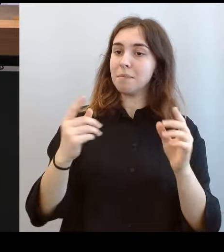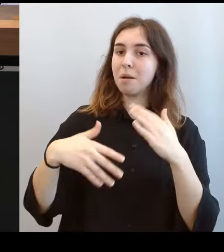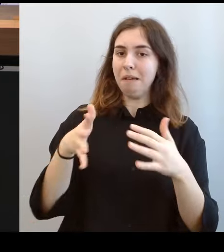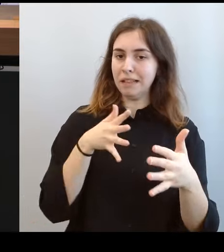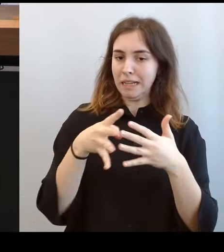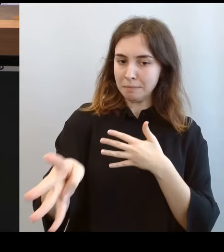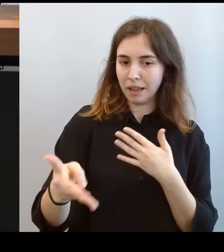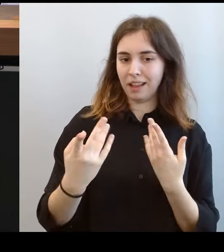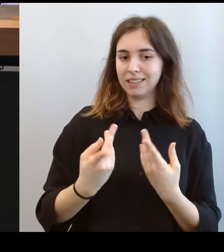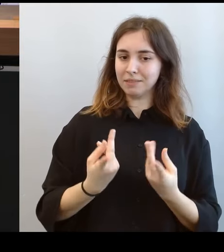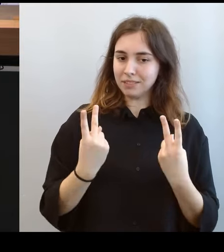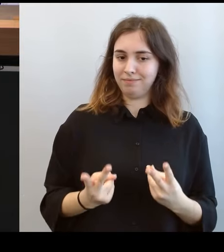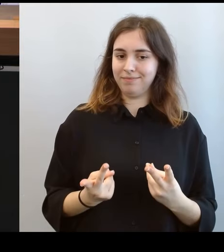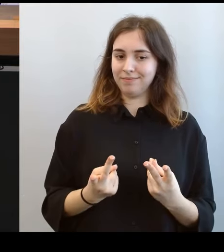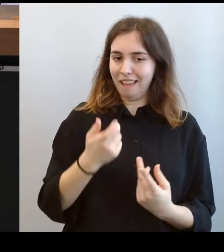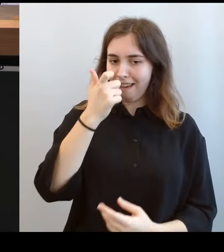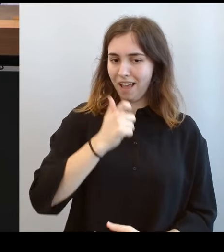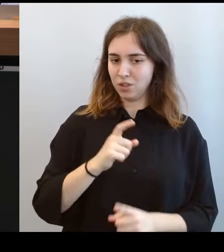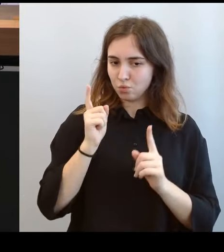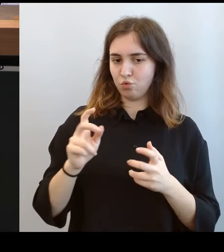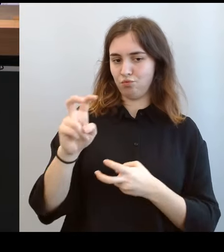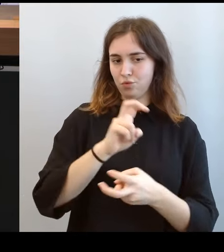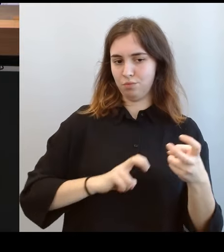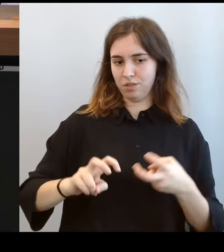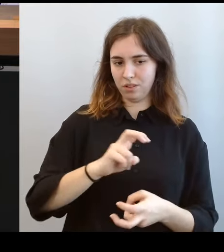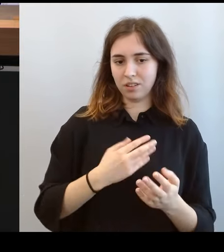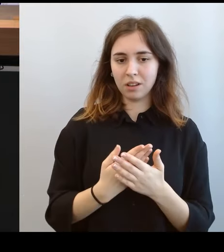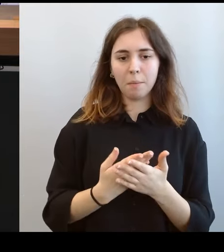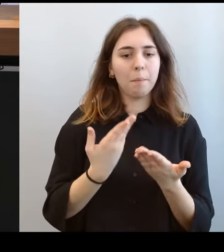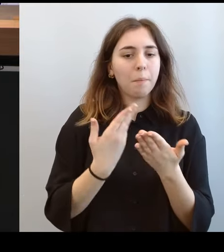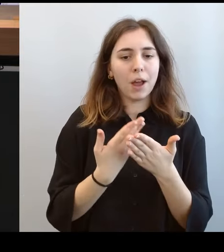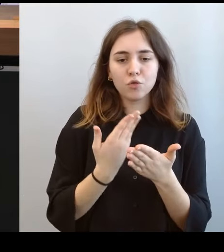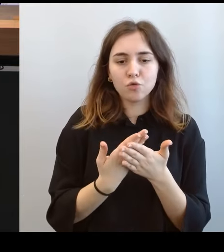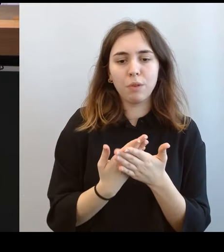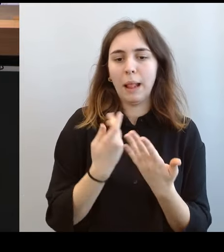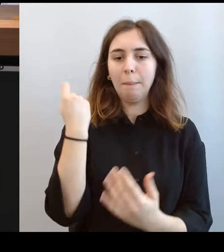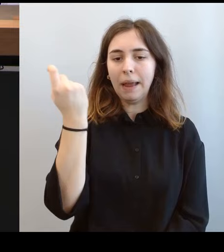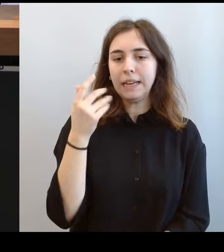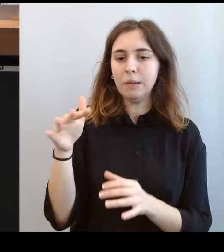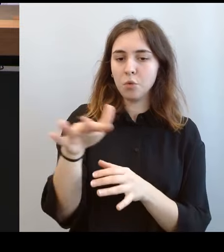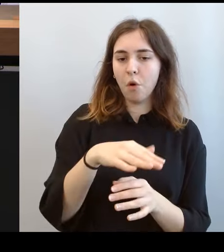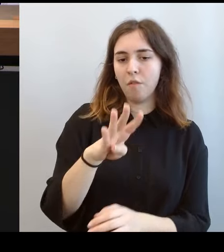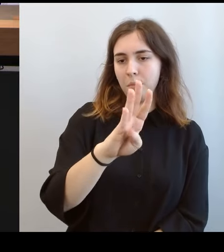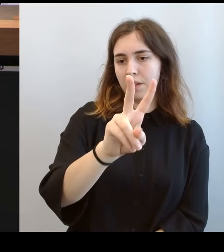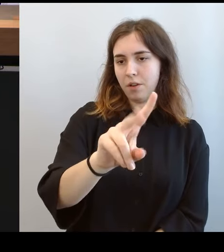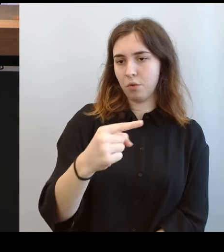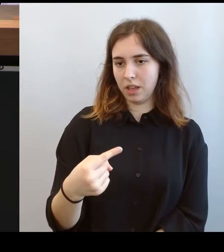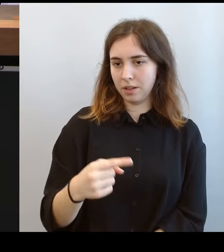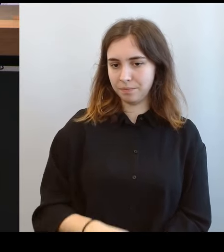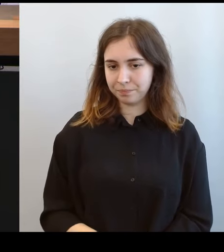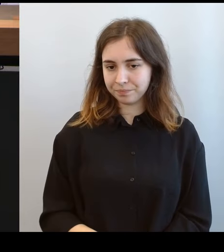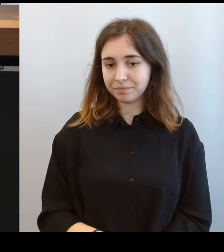Betriebshof der BVG. Rechter Puritanismus, der sich ja oft auch oft genug als nur vorgeschoben